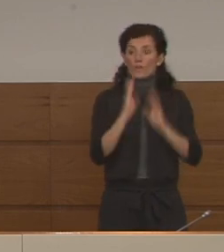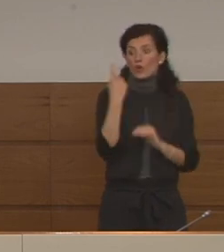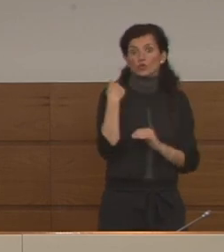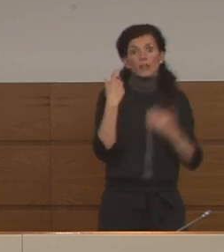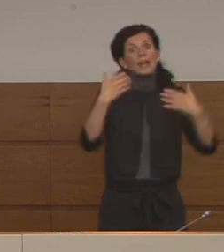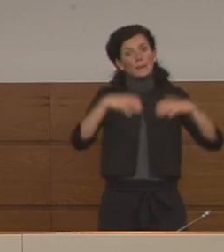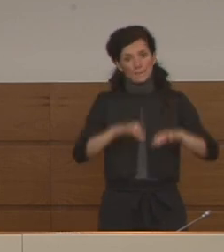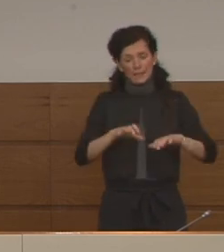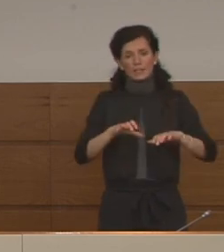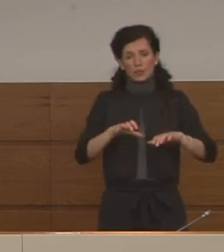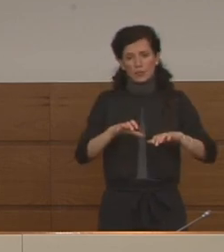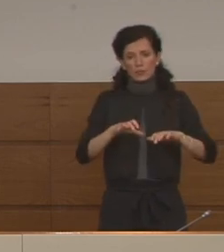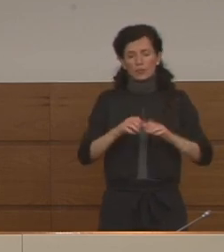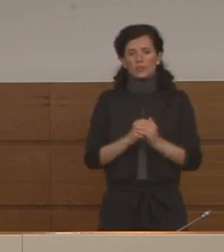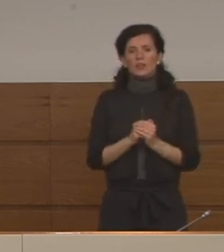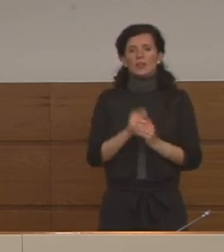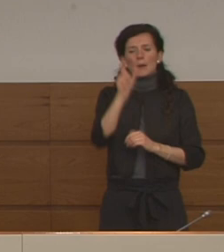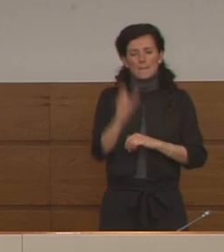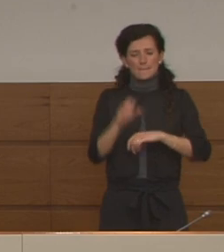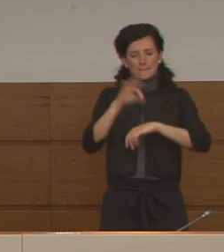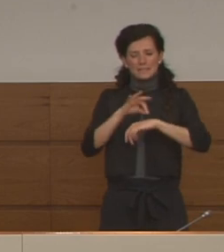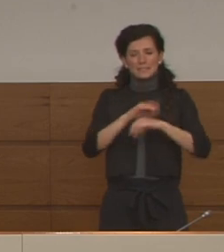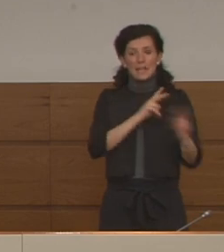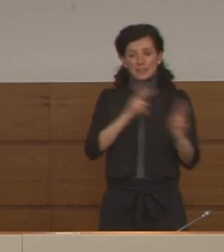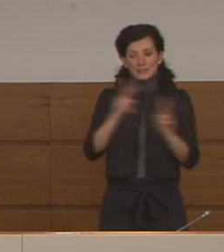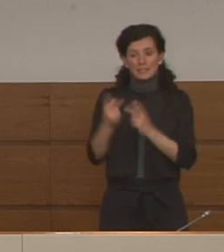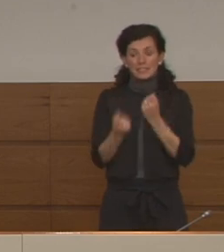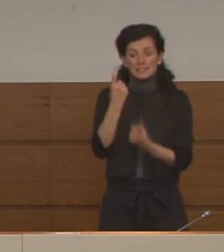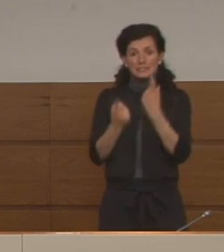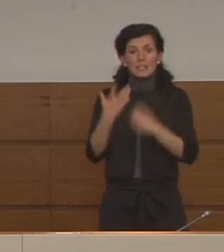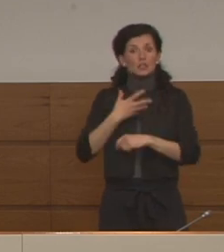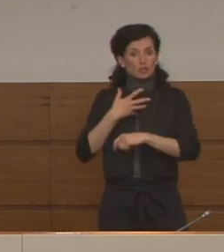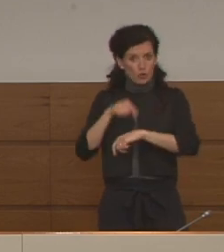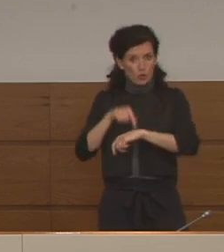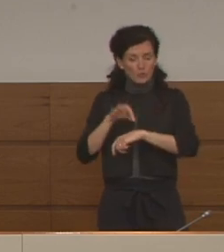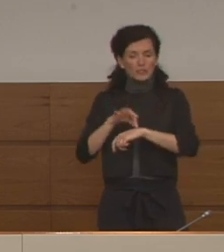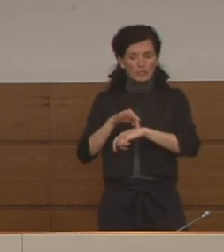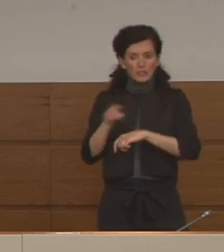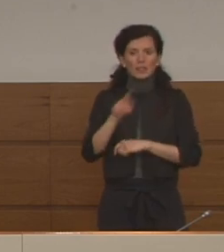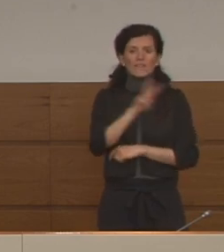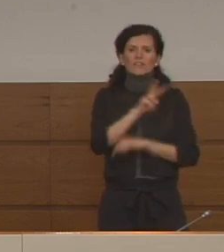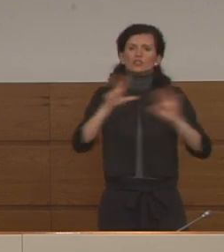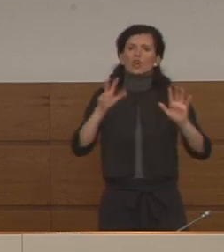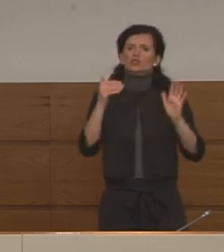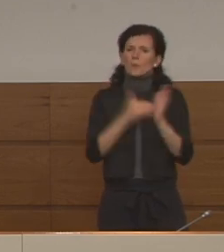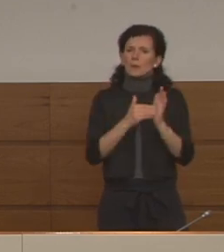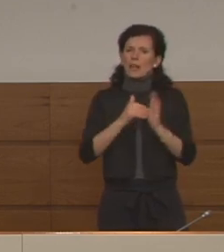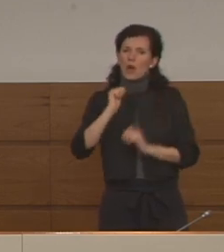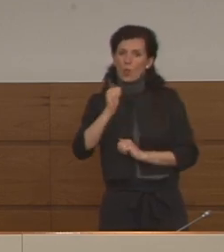Il numero dei pazienti ricoverati con sintomi sono 28.011 con una